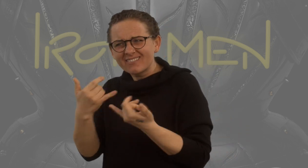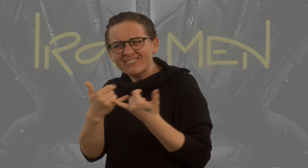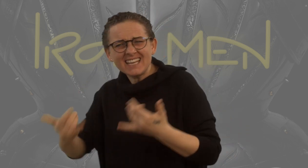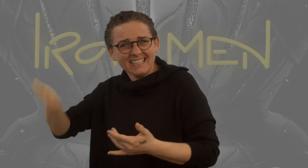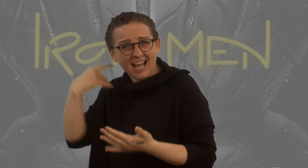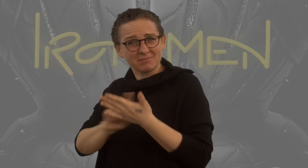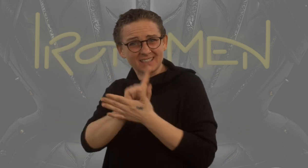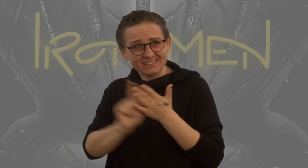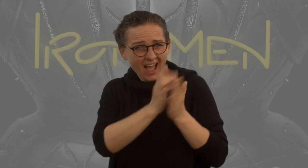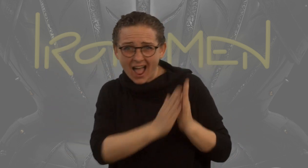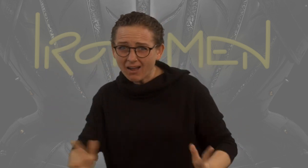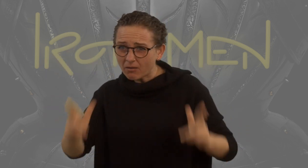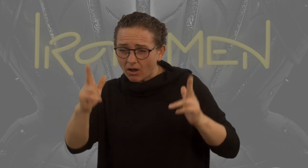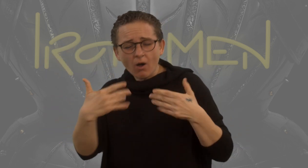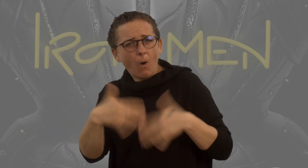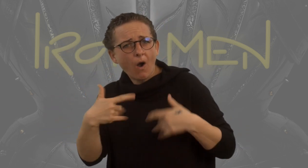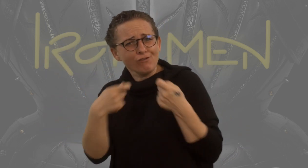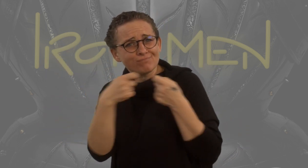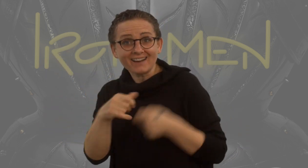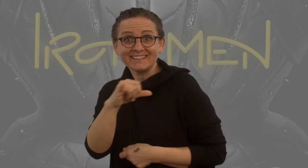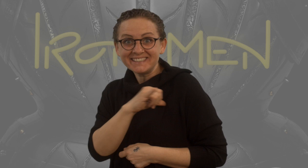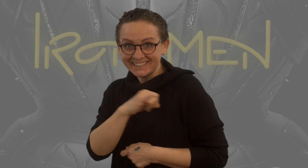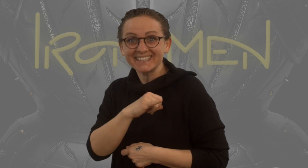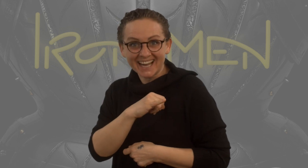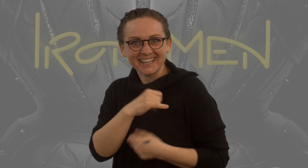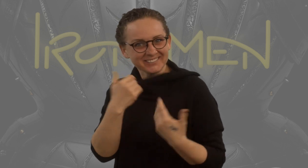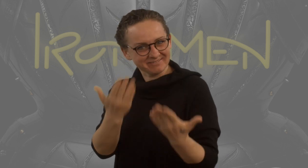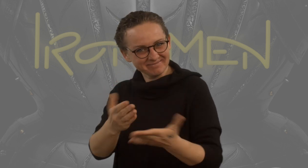auf diese vergangene Epoche.